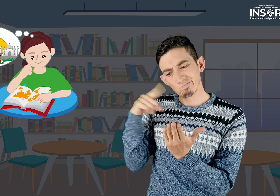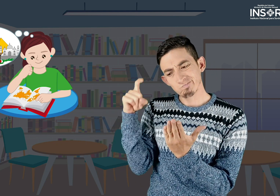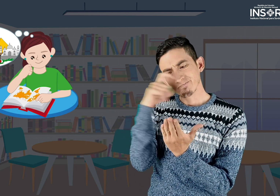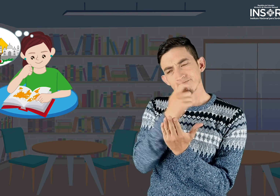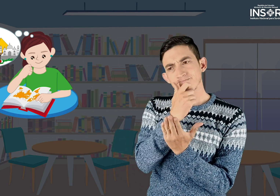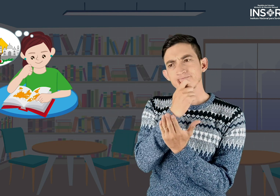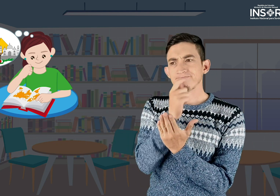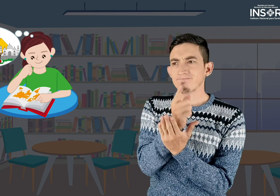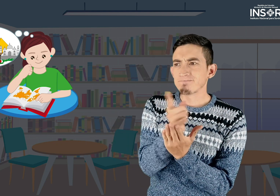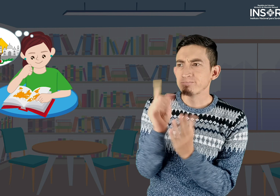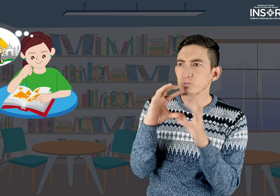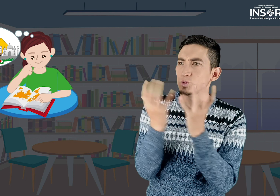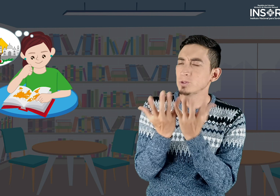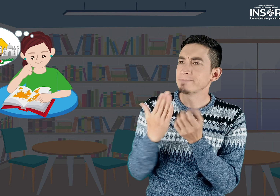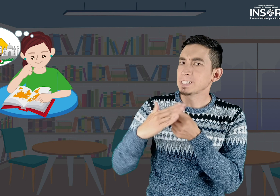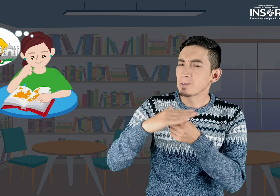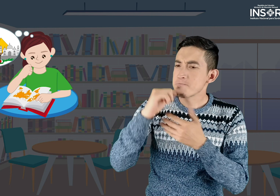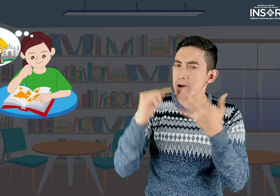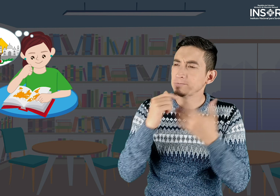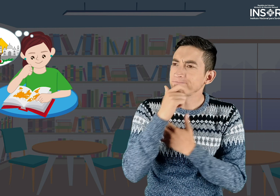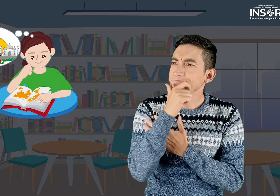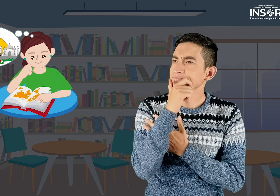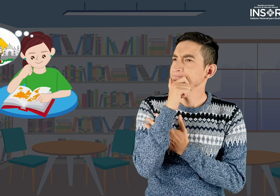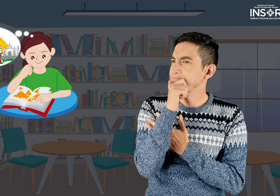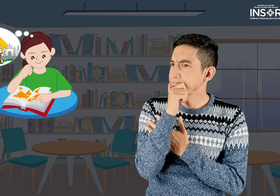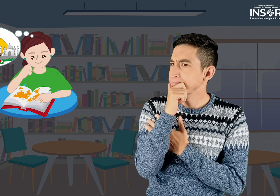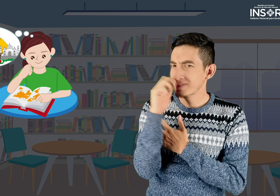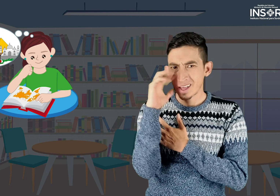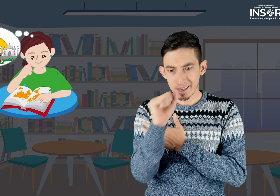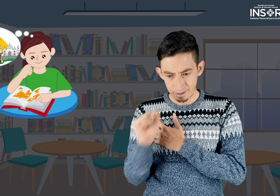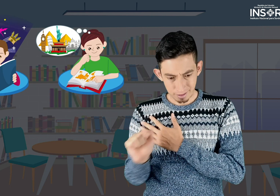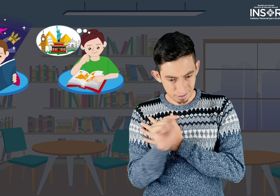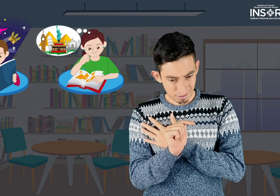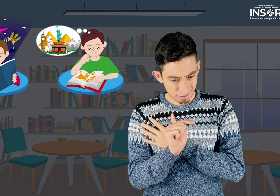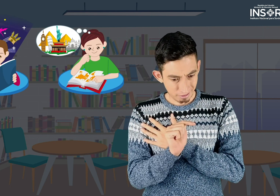y nos permiten reflexionar sobre lo que hay en el mundo que vivimos. Entonces, como pueden notar,